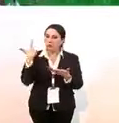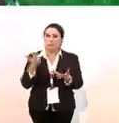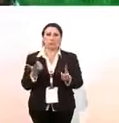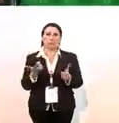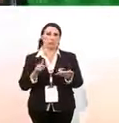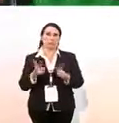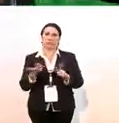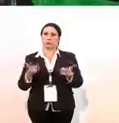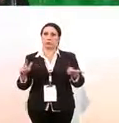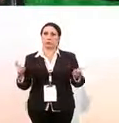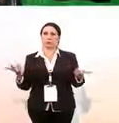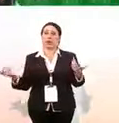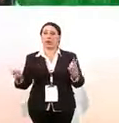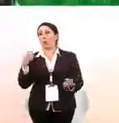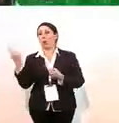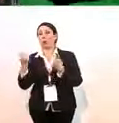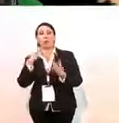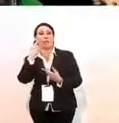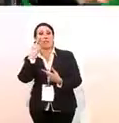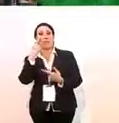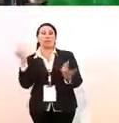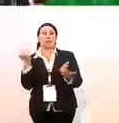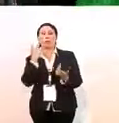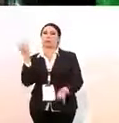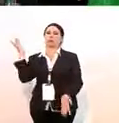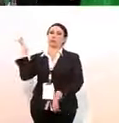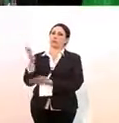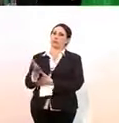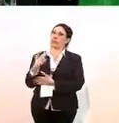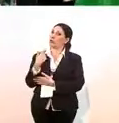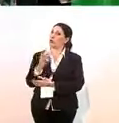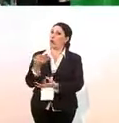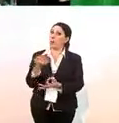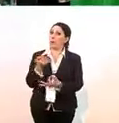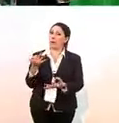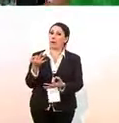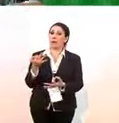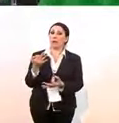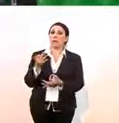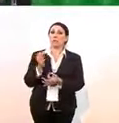qualcuno che fa il furbo e bisognerà stangarlo, è ovvio, naturale, fisiologico, umano. Il